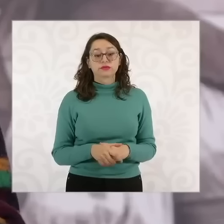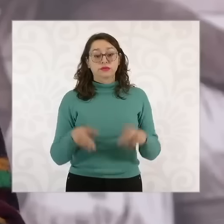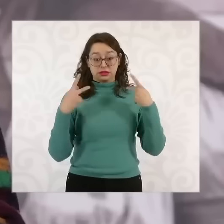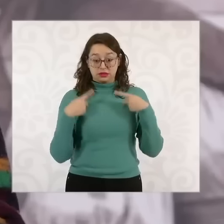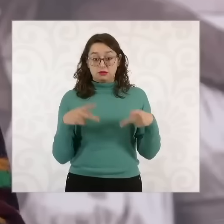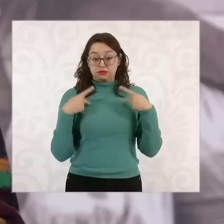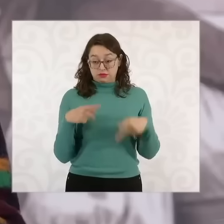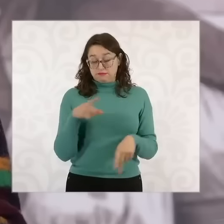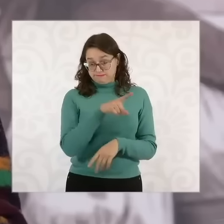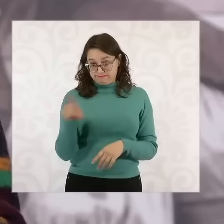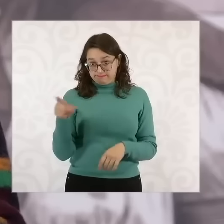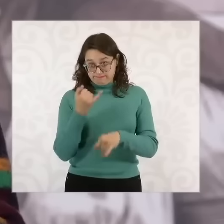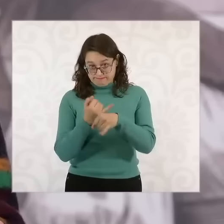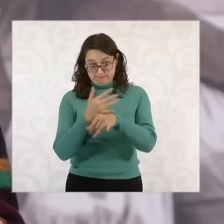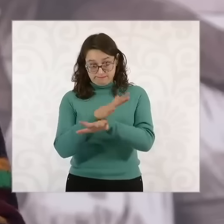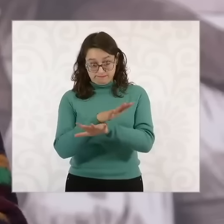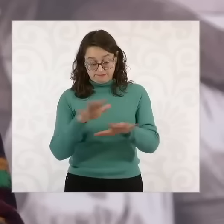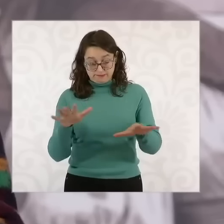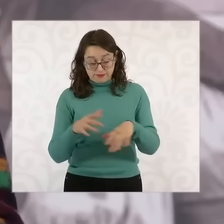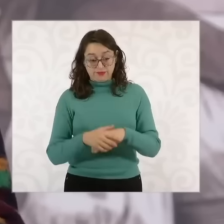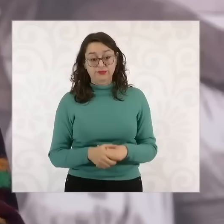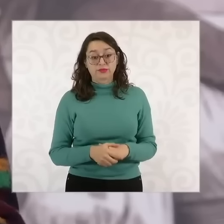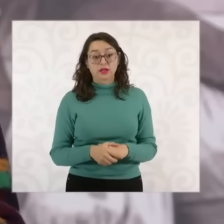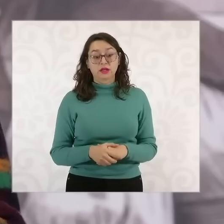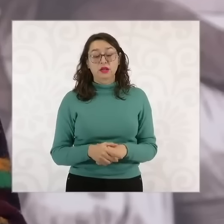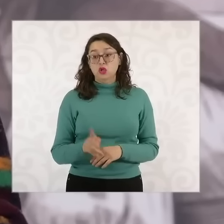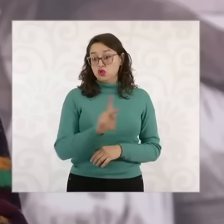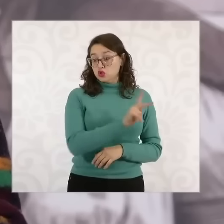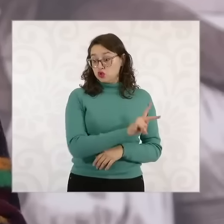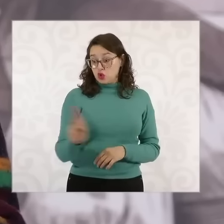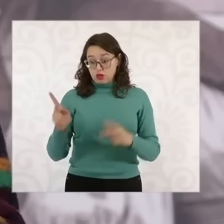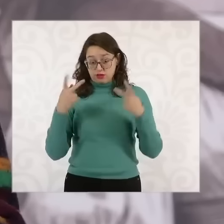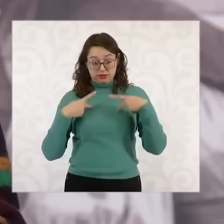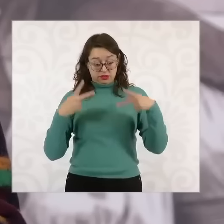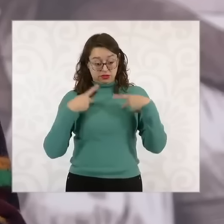conocer es que esta universalización del servicio de salud a la cual vamos a tener acceso a través